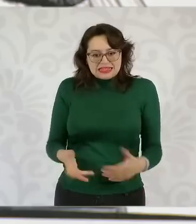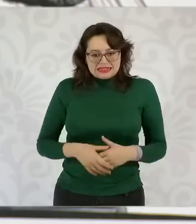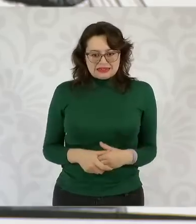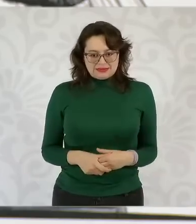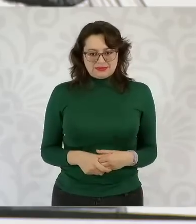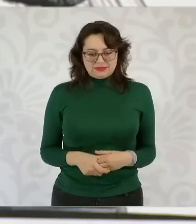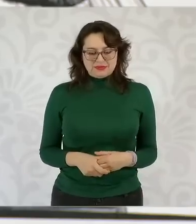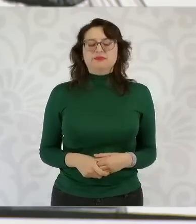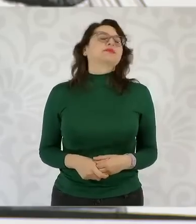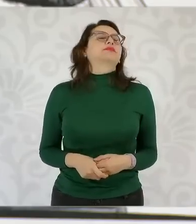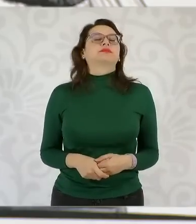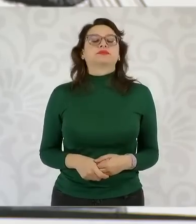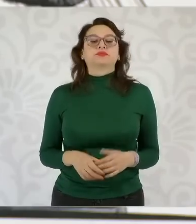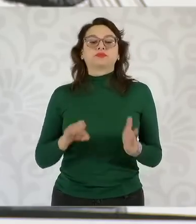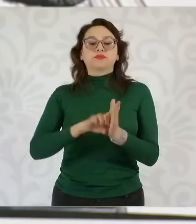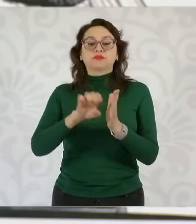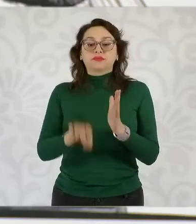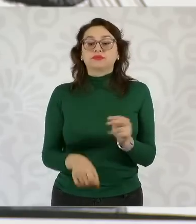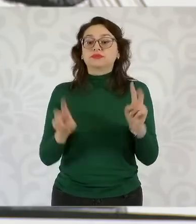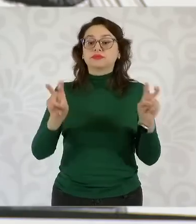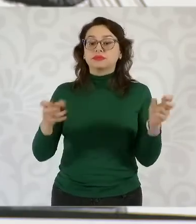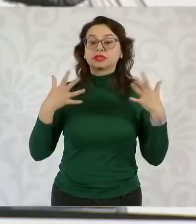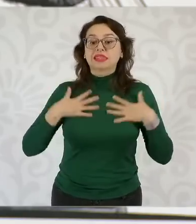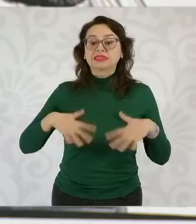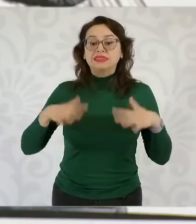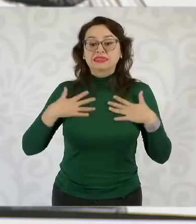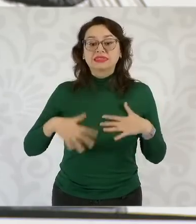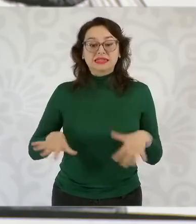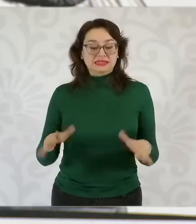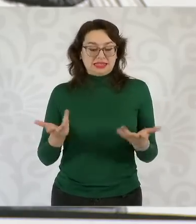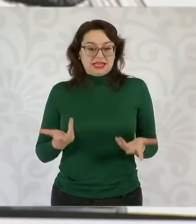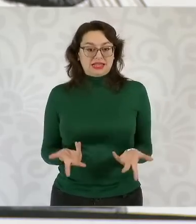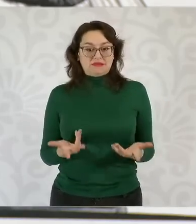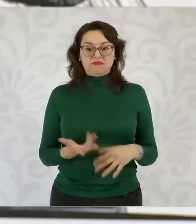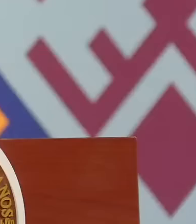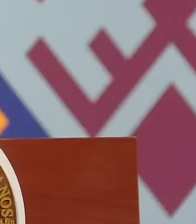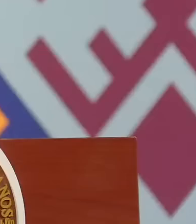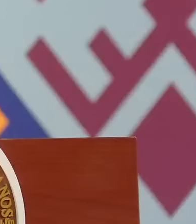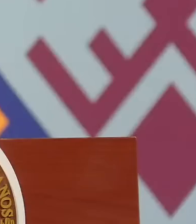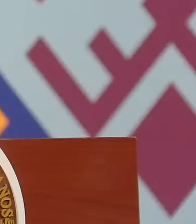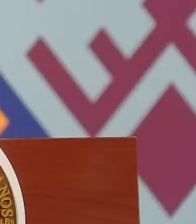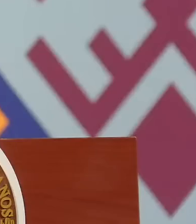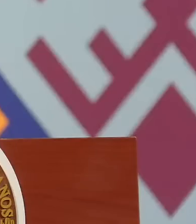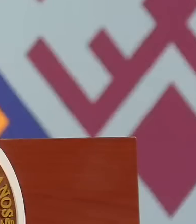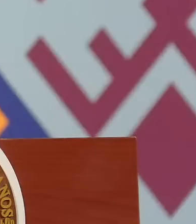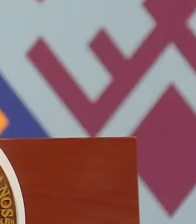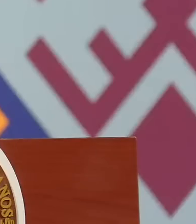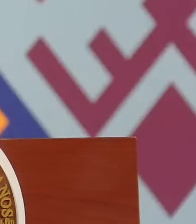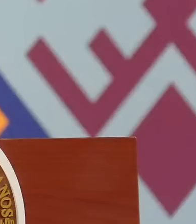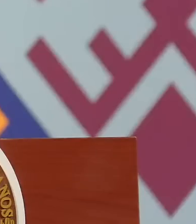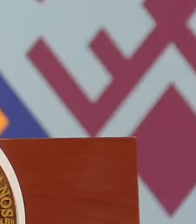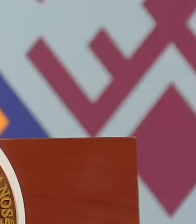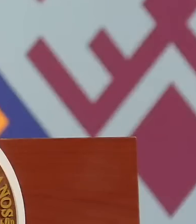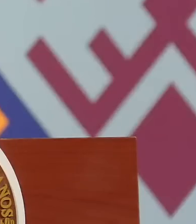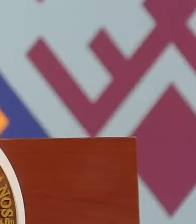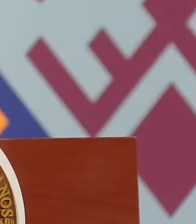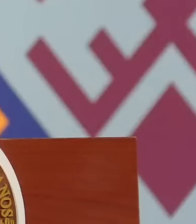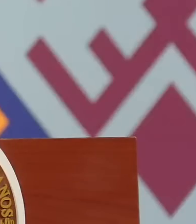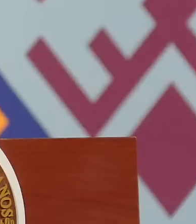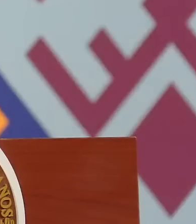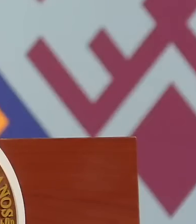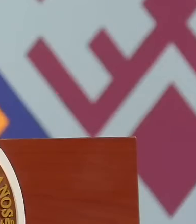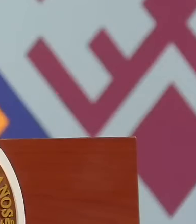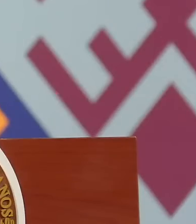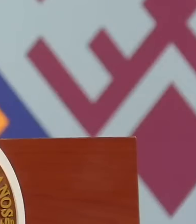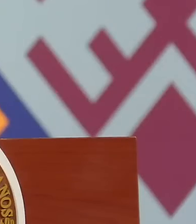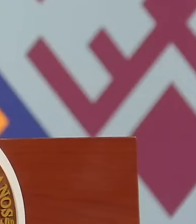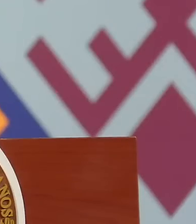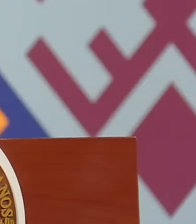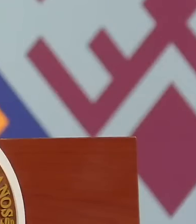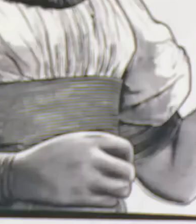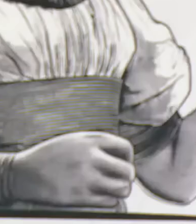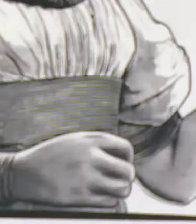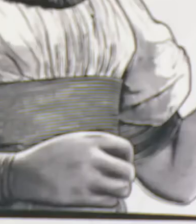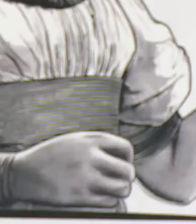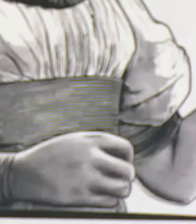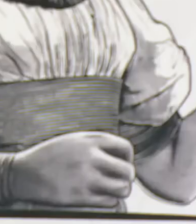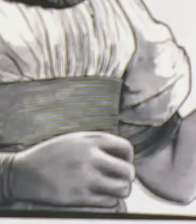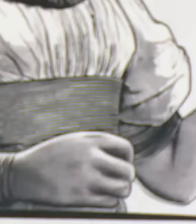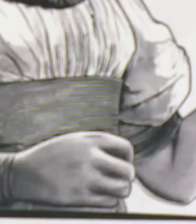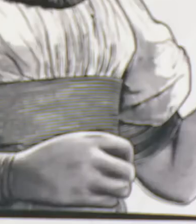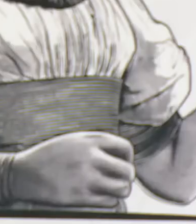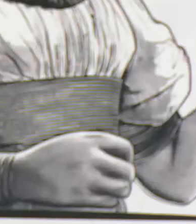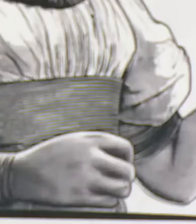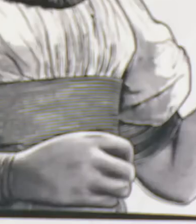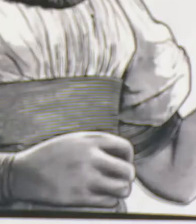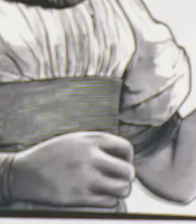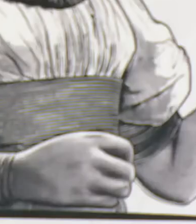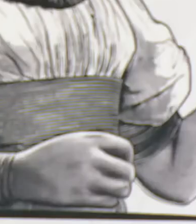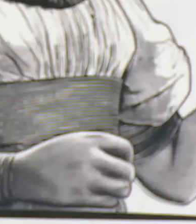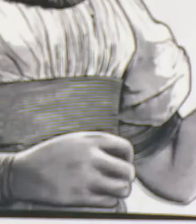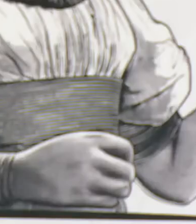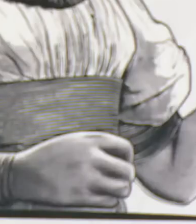la industria textil México tenía una industria textil eh muy importante entonces Eh Pues nosotros